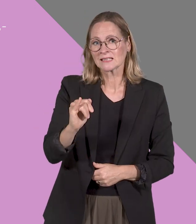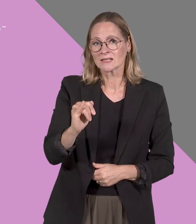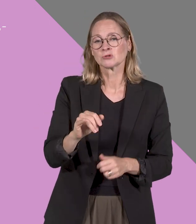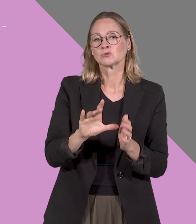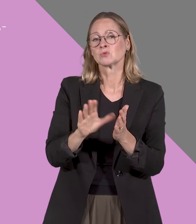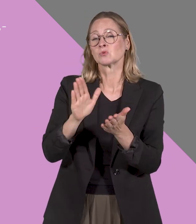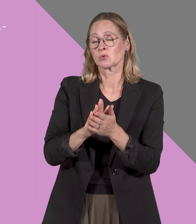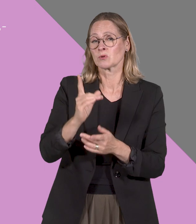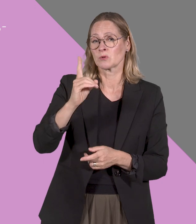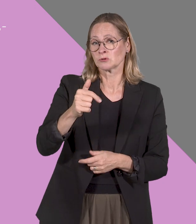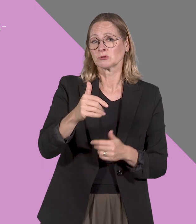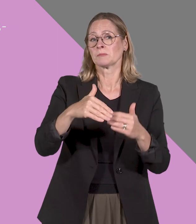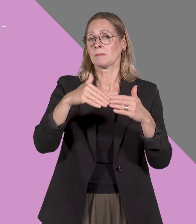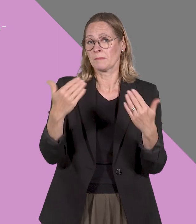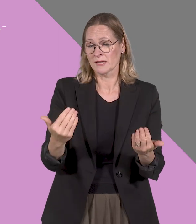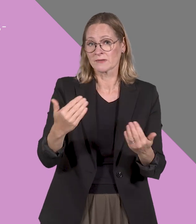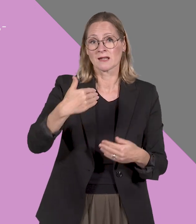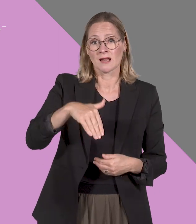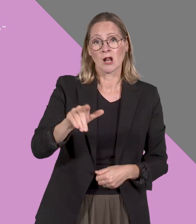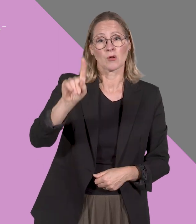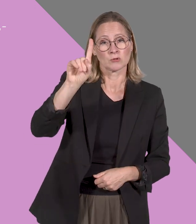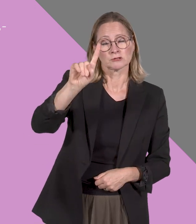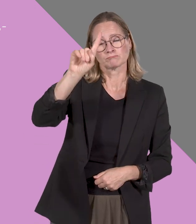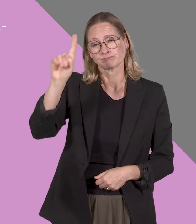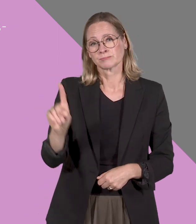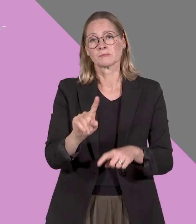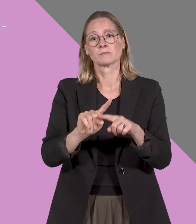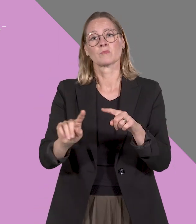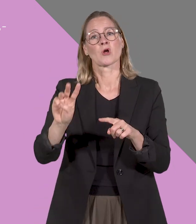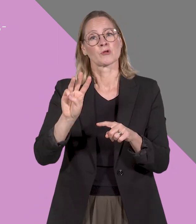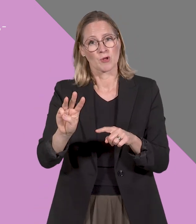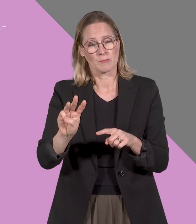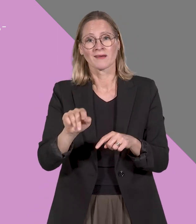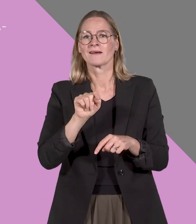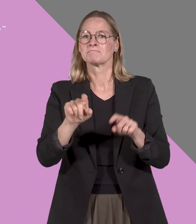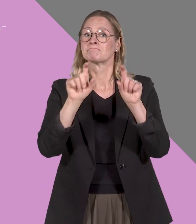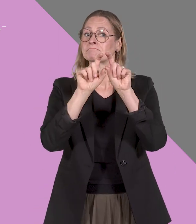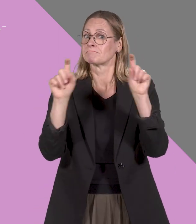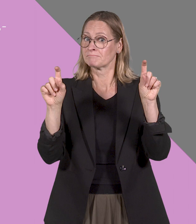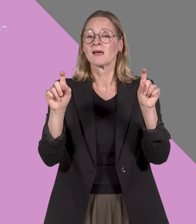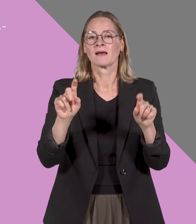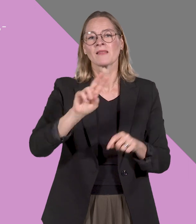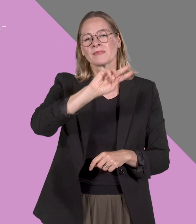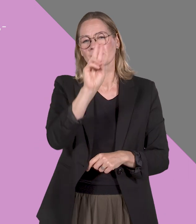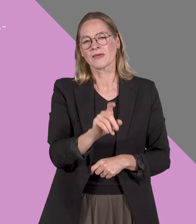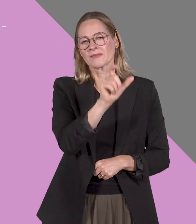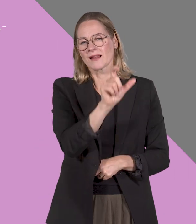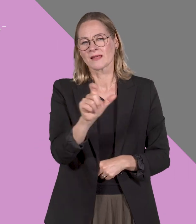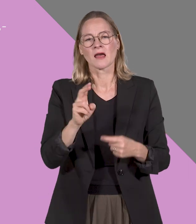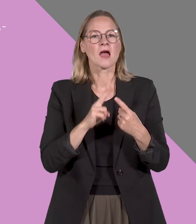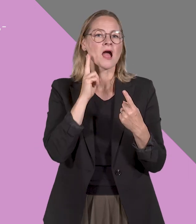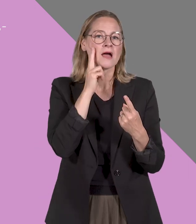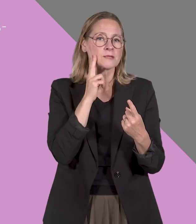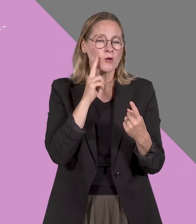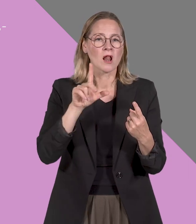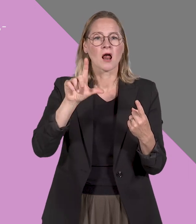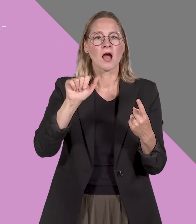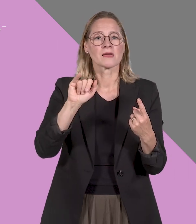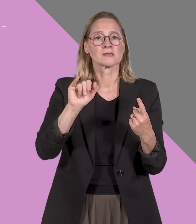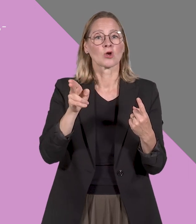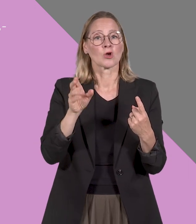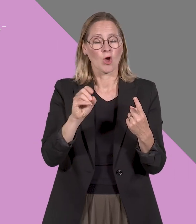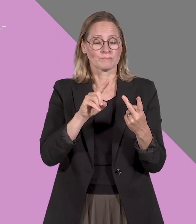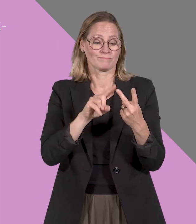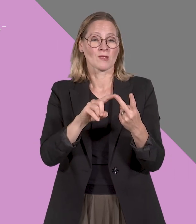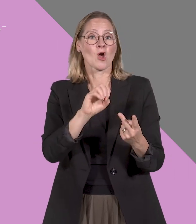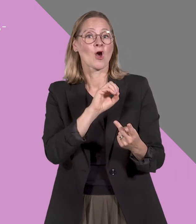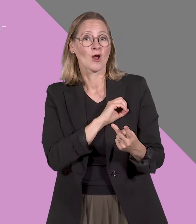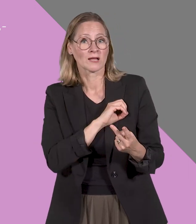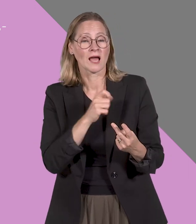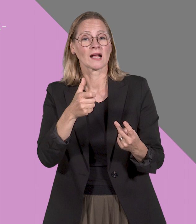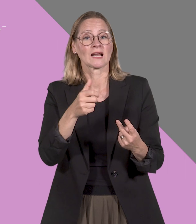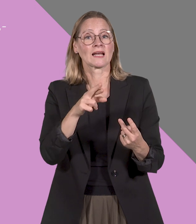Zoomissa etätapaamisen, jossa taiteilijat Aino Laiho ja Olga Green -